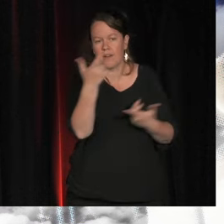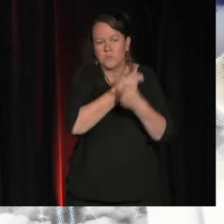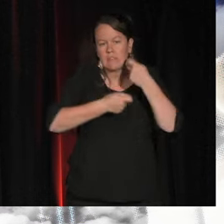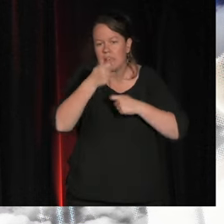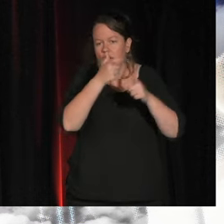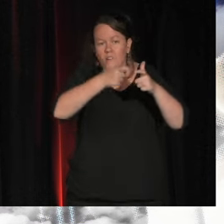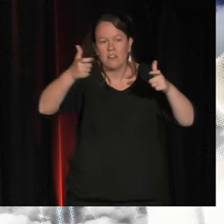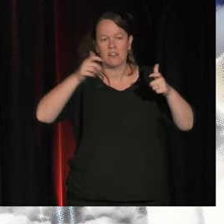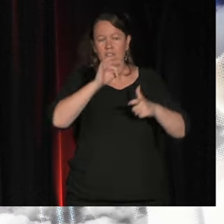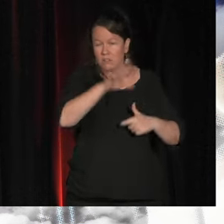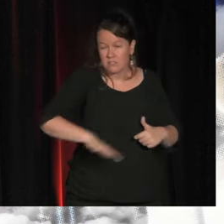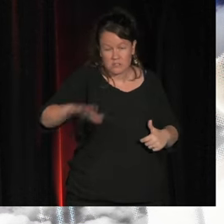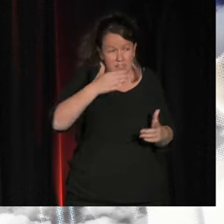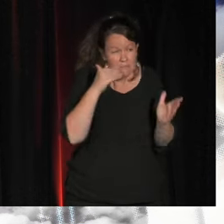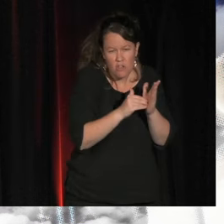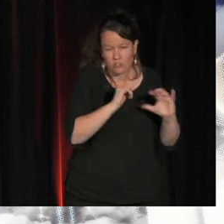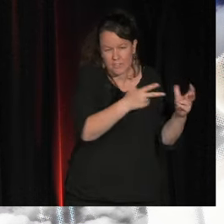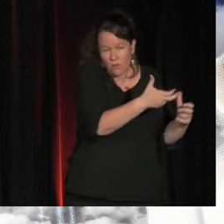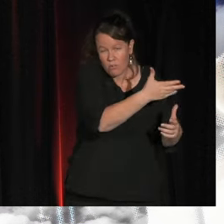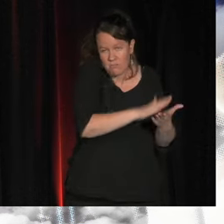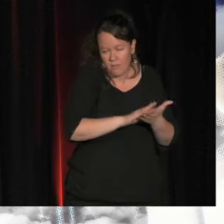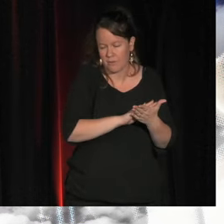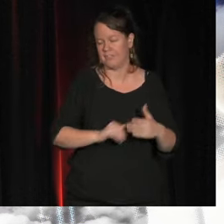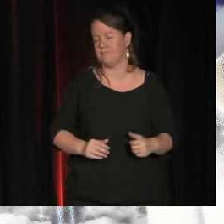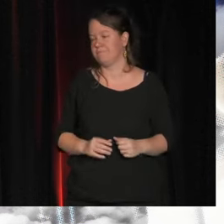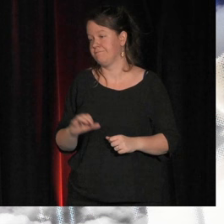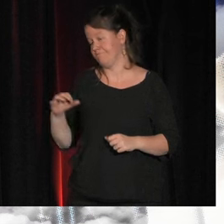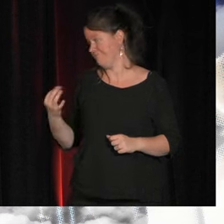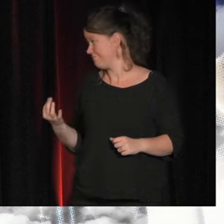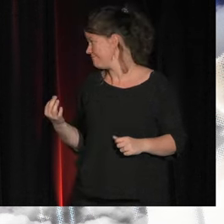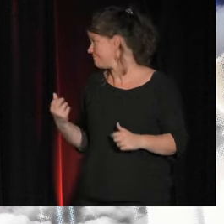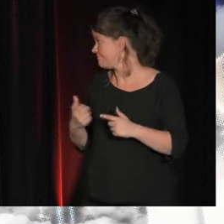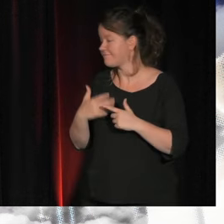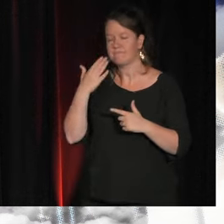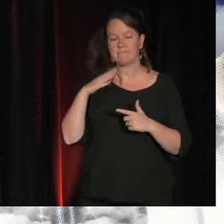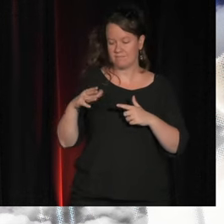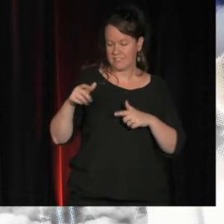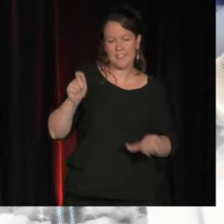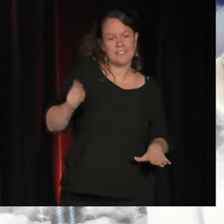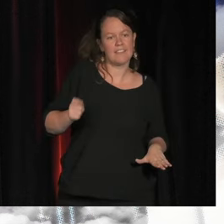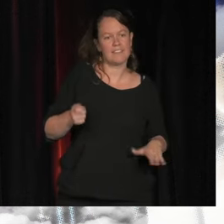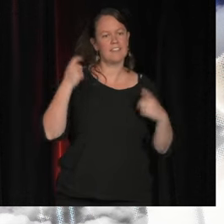À un moment donné, il faut se réveiller. Tu vois, récemment, ce qui faisait gueuler, c'était à la Palme d'Or de Cannes, Justine Triet qui parlait justement un petit peu,